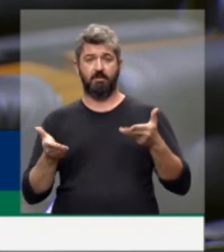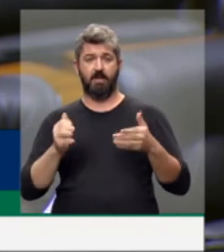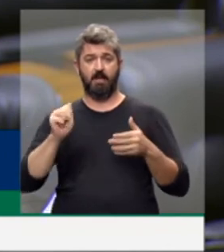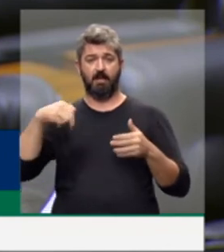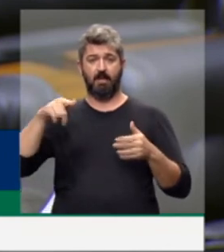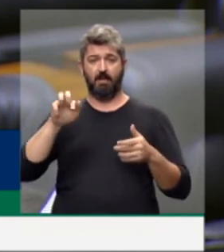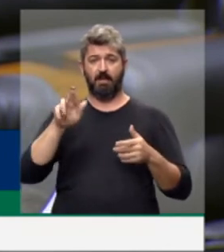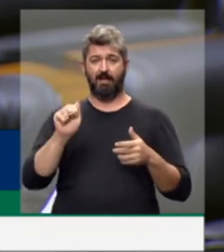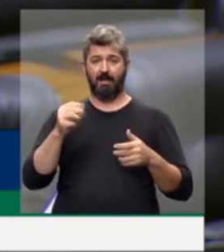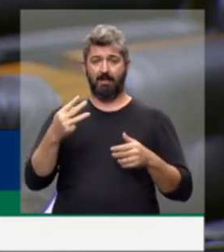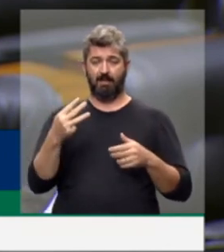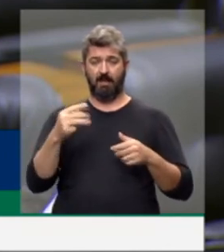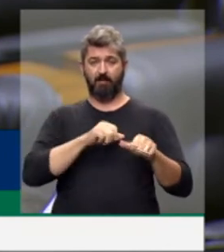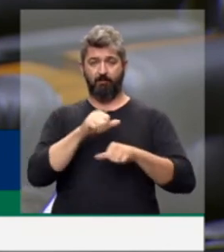QUE ELA TRAZ, VEJA UMA DAS PARTES DA MATÉRIA TAMBÉM